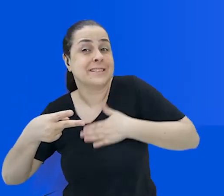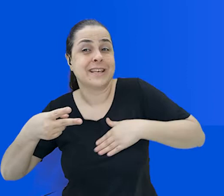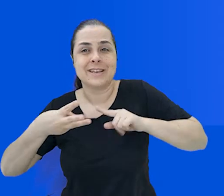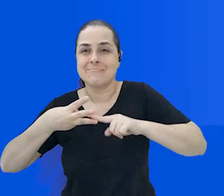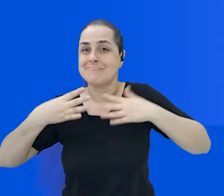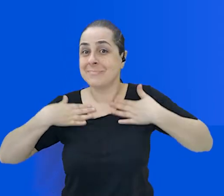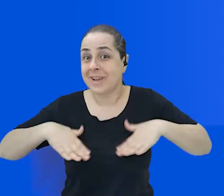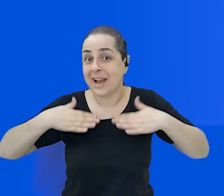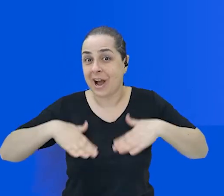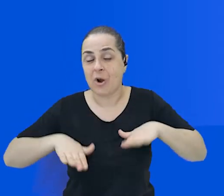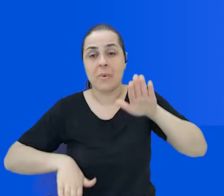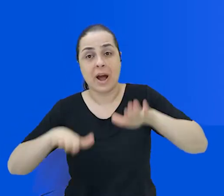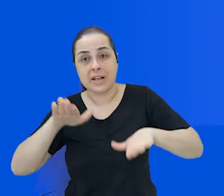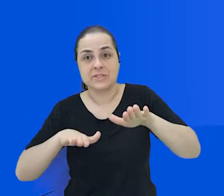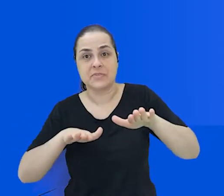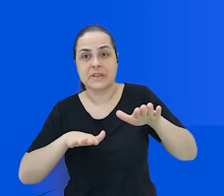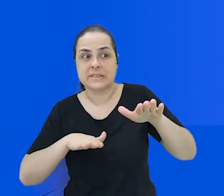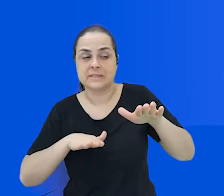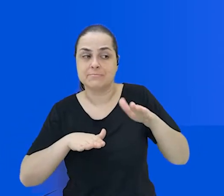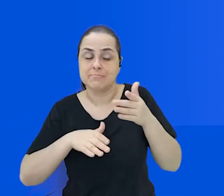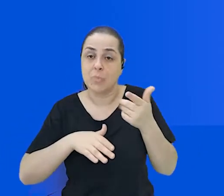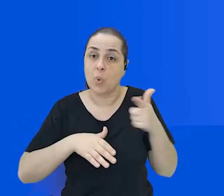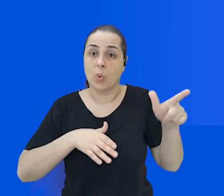E ao mesmo tempo a gente quer evitar um outro